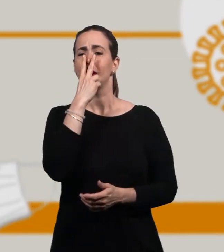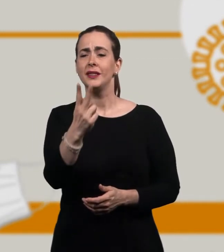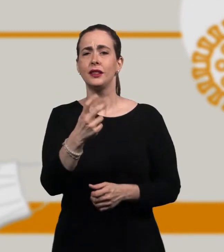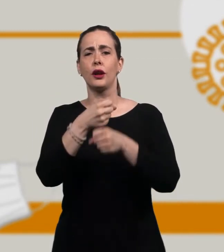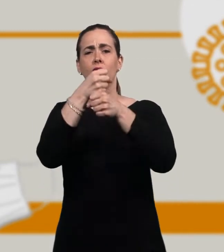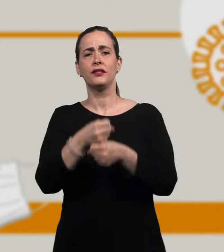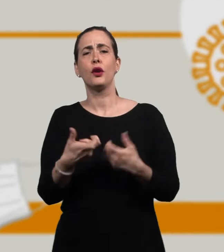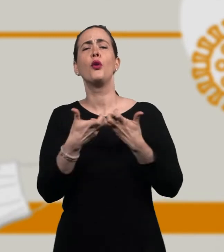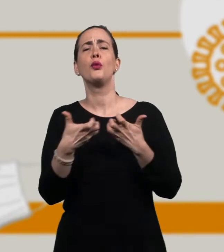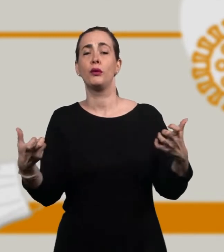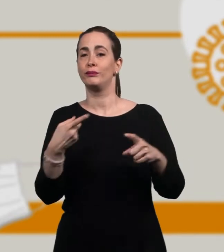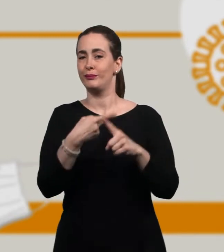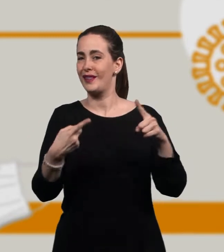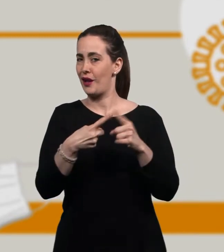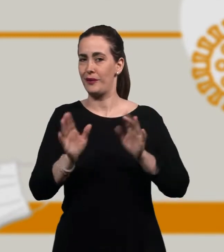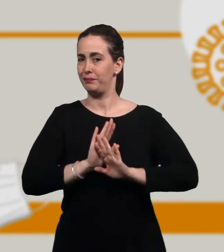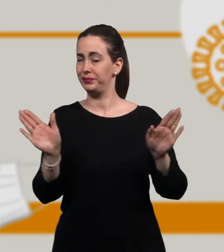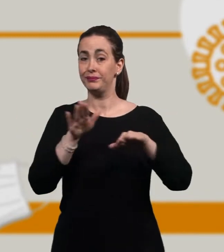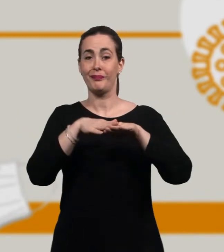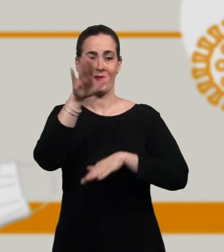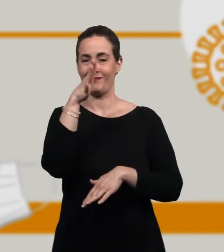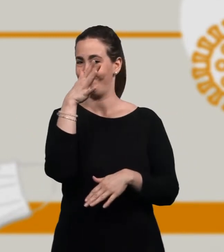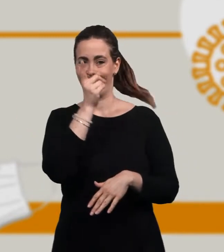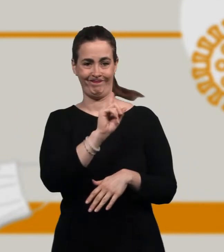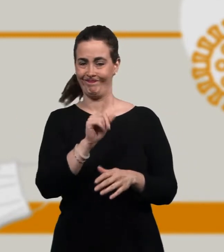La durada de la visita no pot superar els 30 minuts